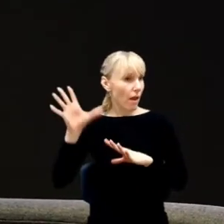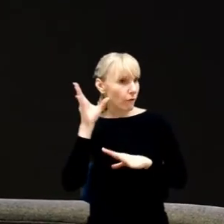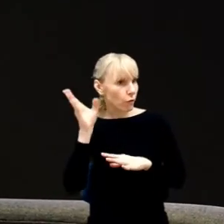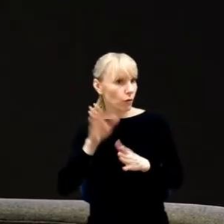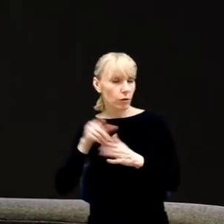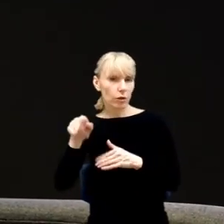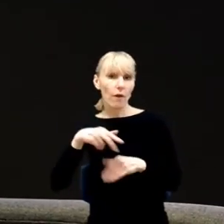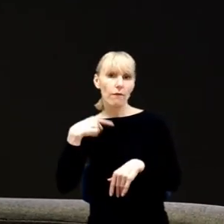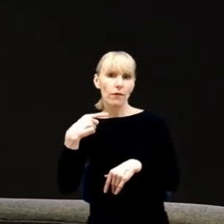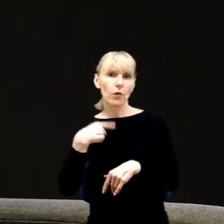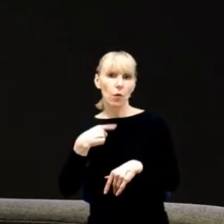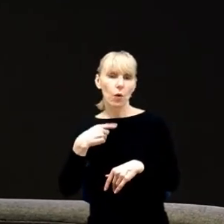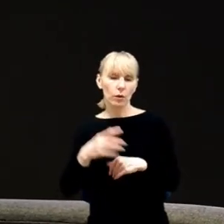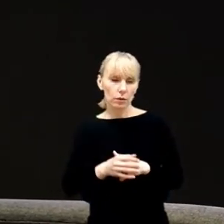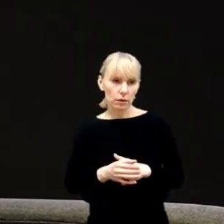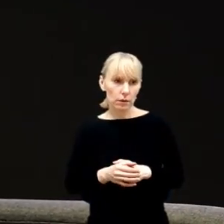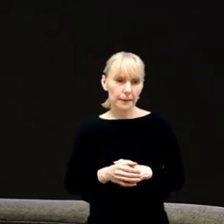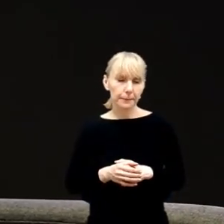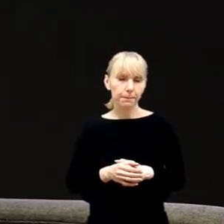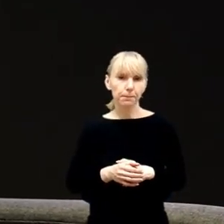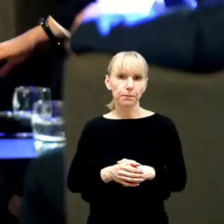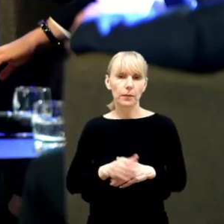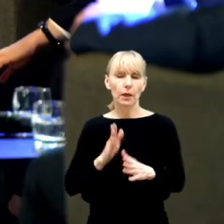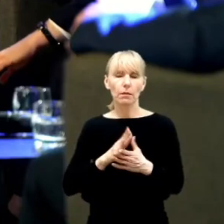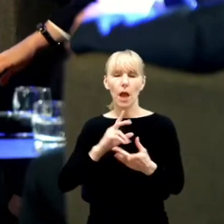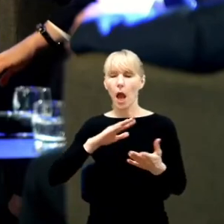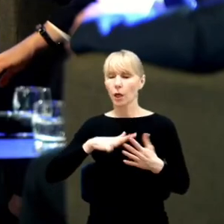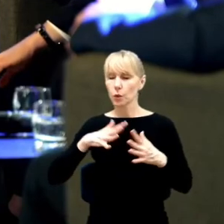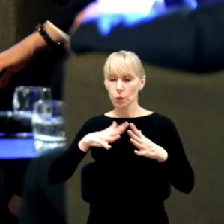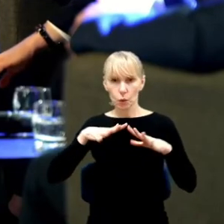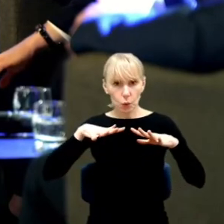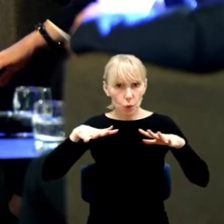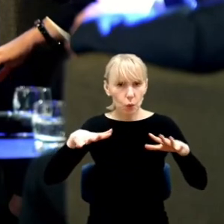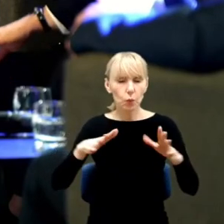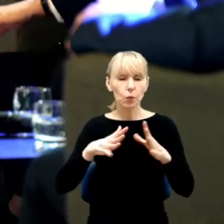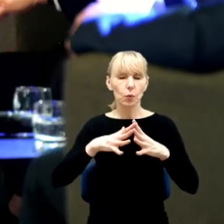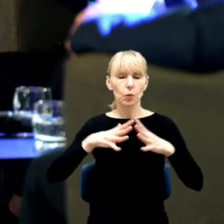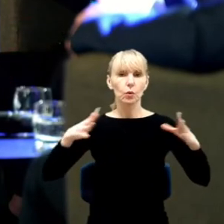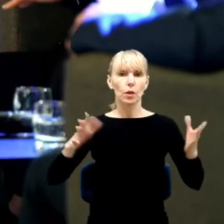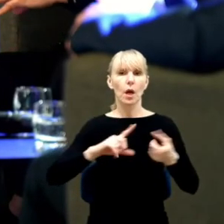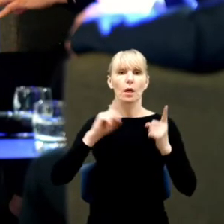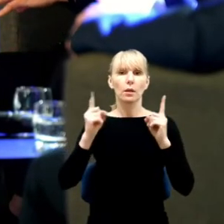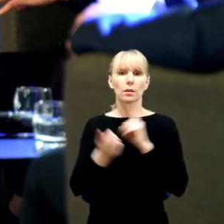została wprowadzona ta duża zmiana, czyli możliwość finansowania pustostanów.